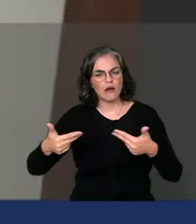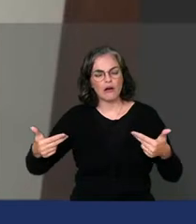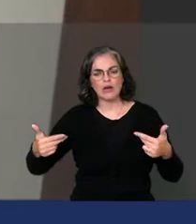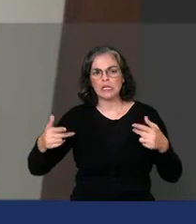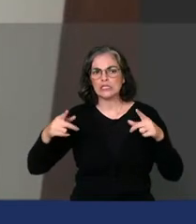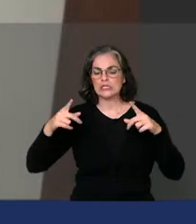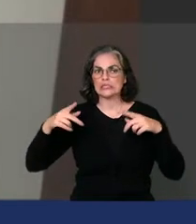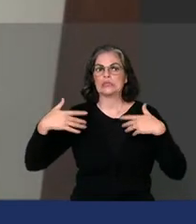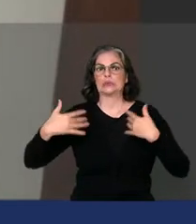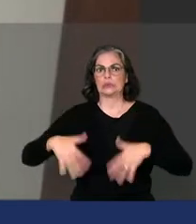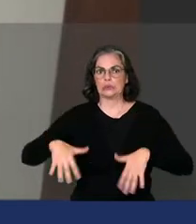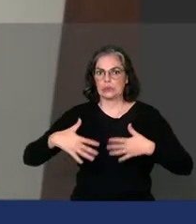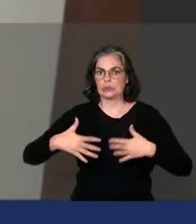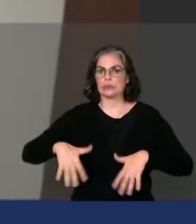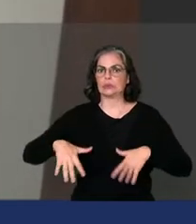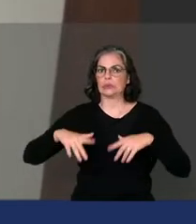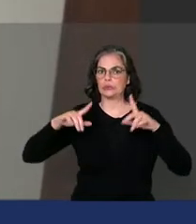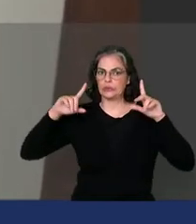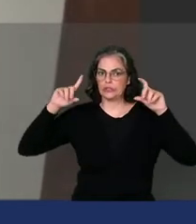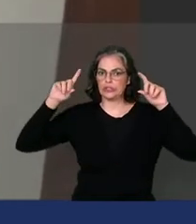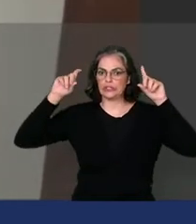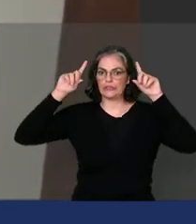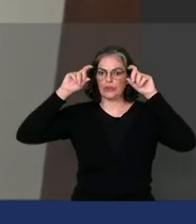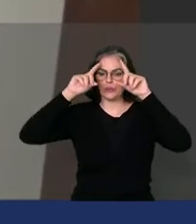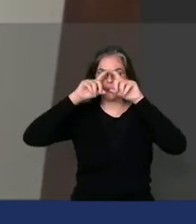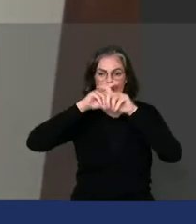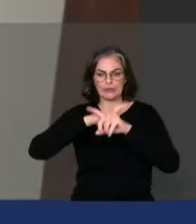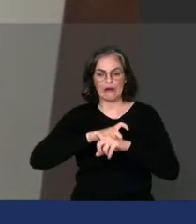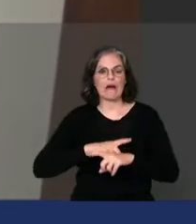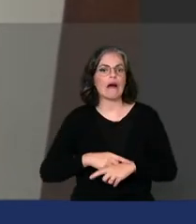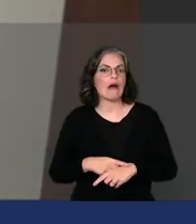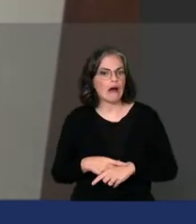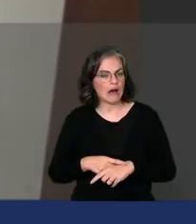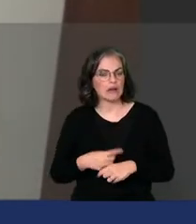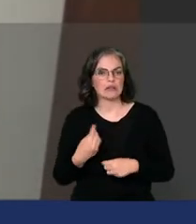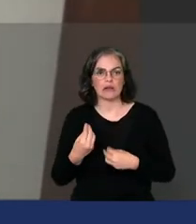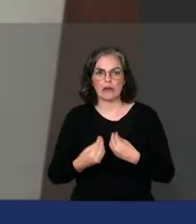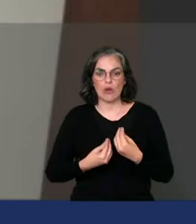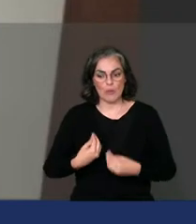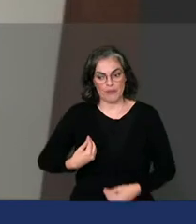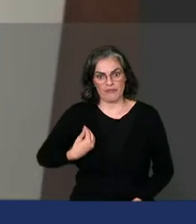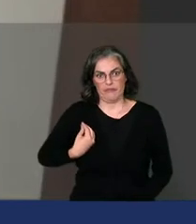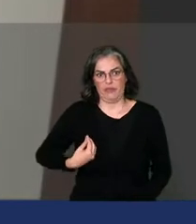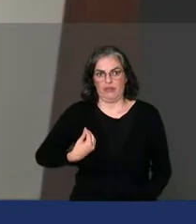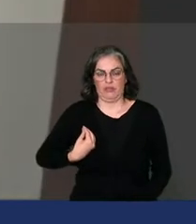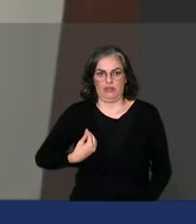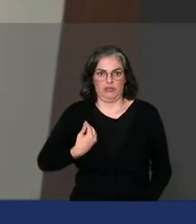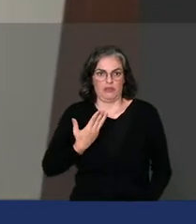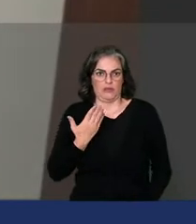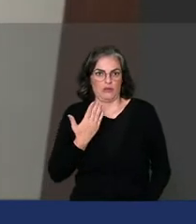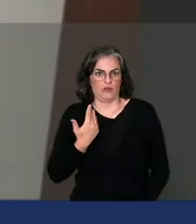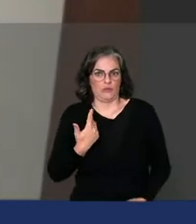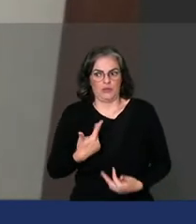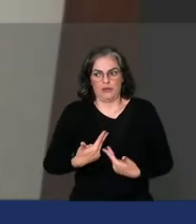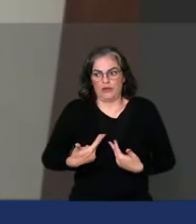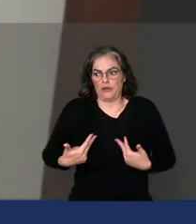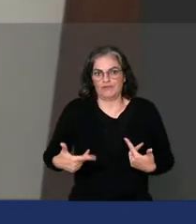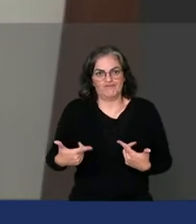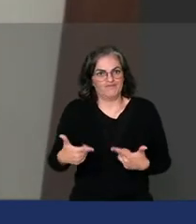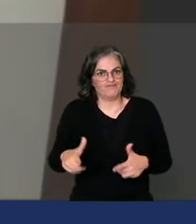DA CULTURA EM GERAL PASSARAM POR DIVERSAS DIFICULDADES, DIFICULDADES INCLUSIVE DE SUPRIR A SUA PRÓPRIA EXISTÊ NCIA. ENTÃO É MUITO